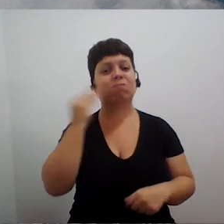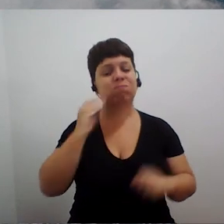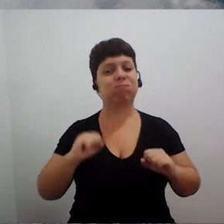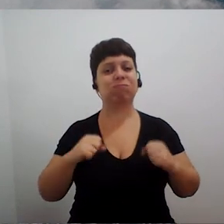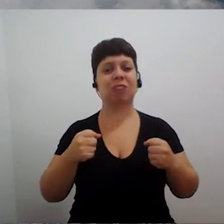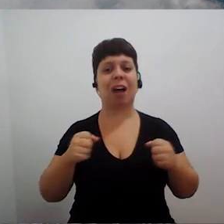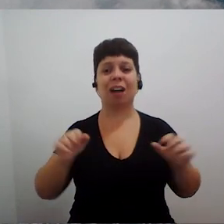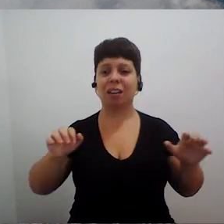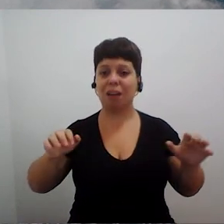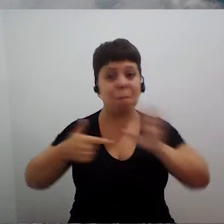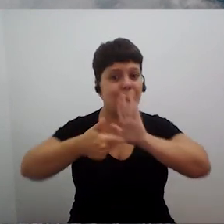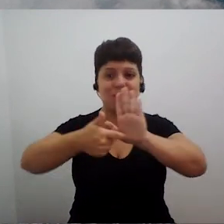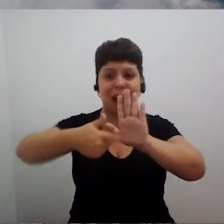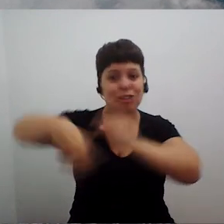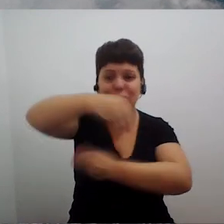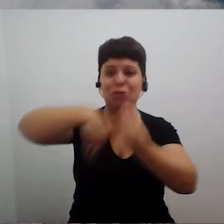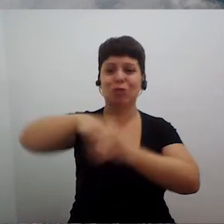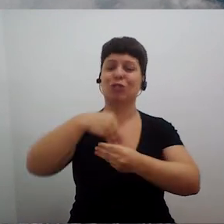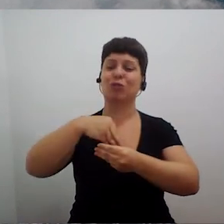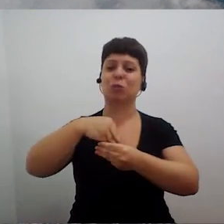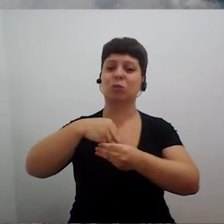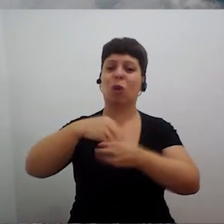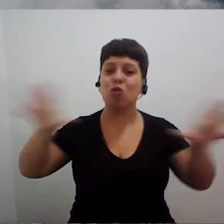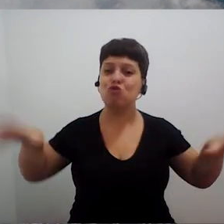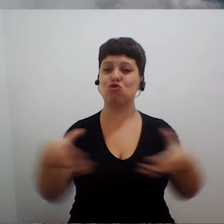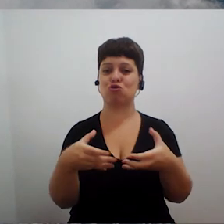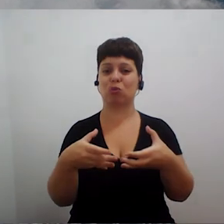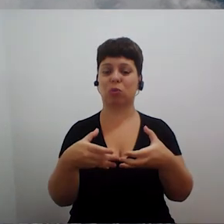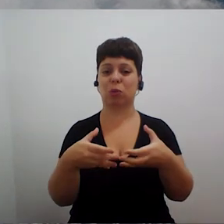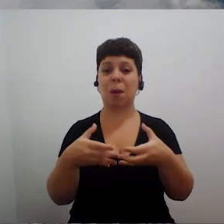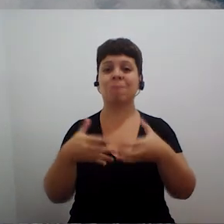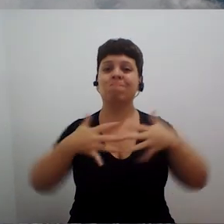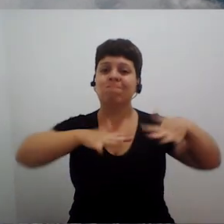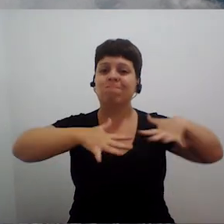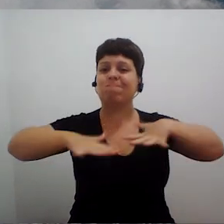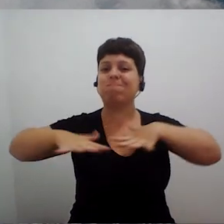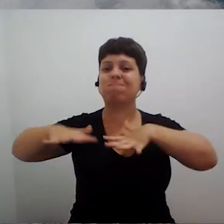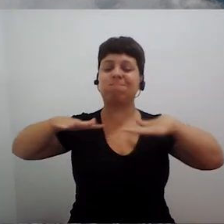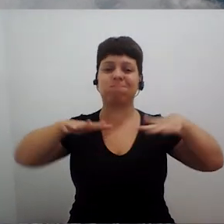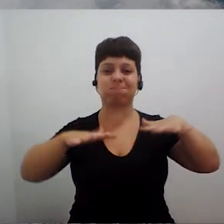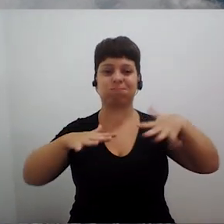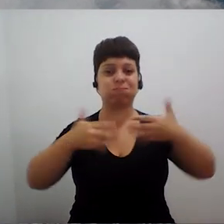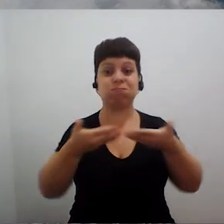essa exercícios de trazer tudo junto a gente poder então a amplificar as nossas vibrações em relação